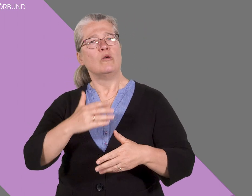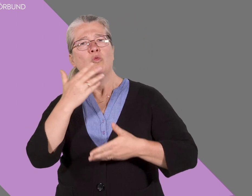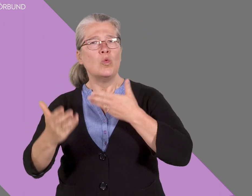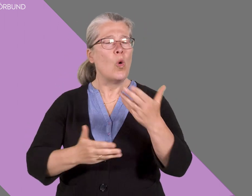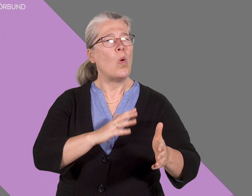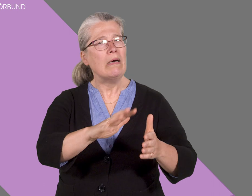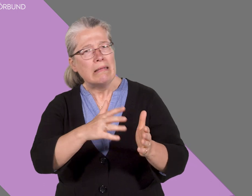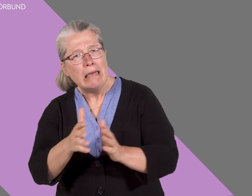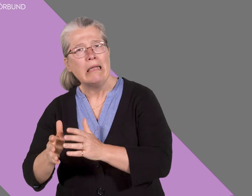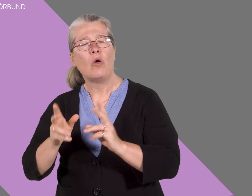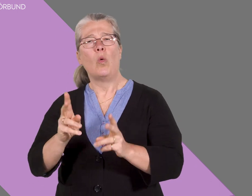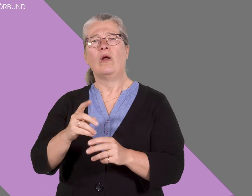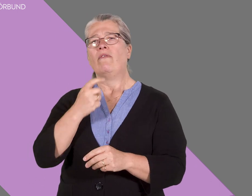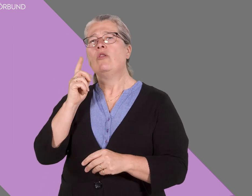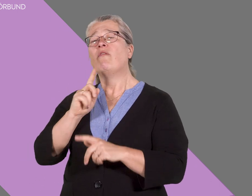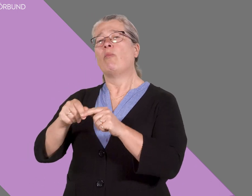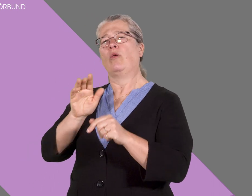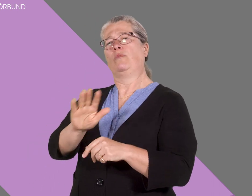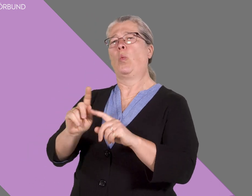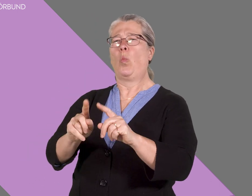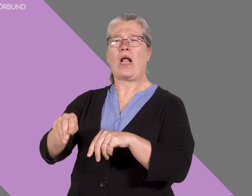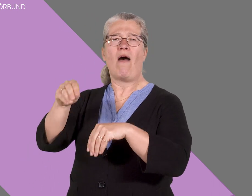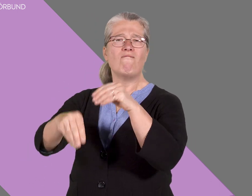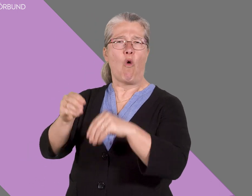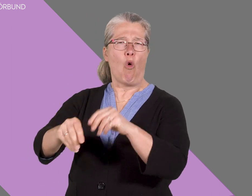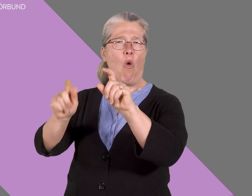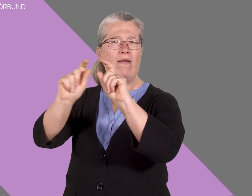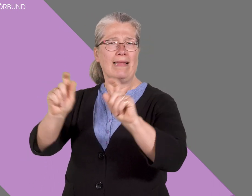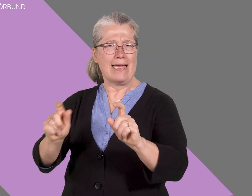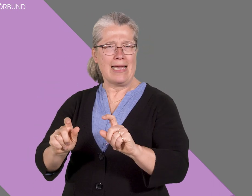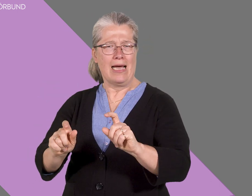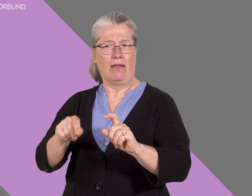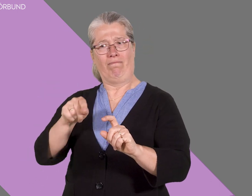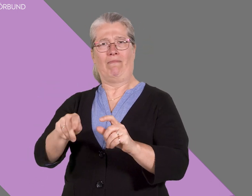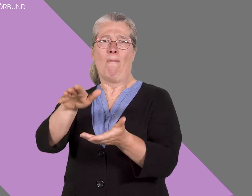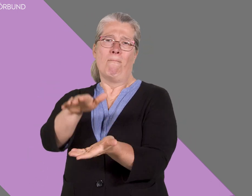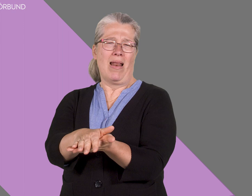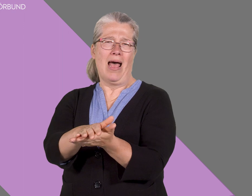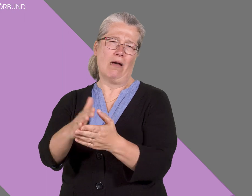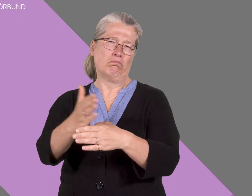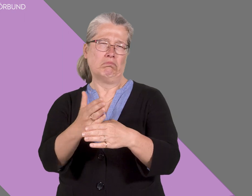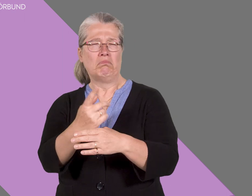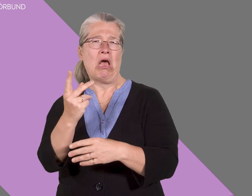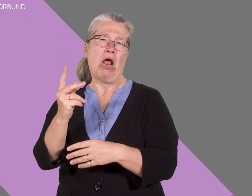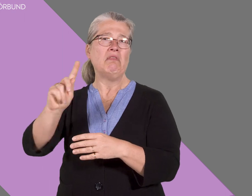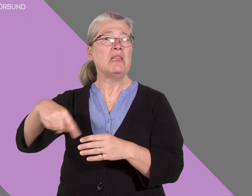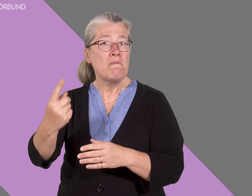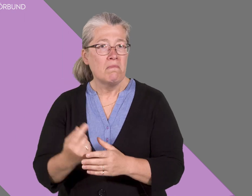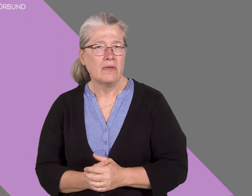genom att teckna sånger och Finlands Dövas Förbunds valteser - i omkring en och en och halv timme.